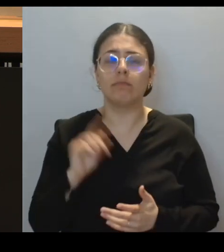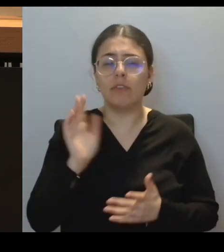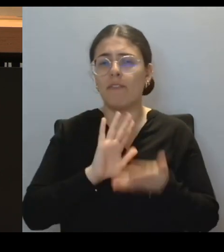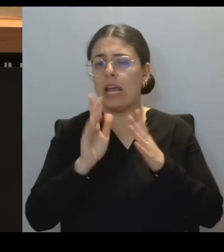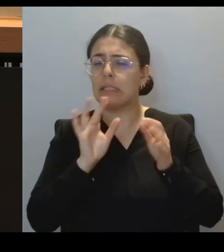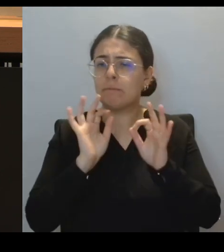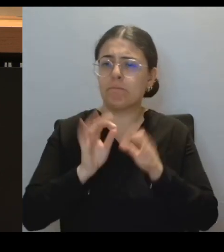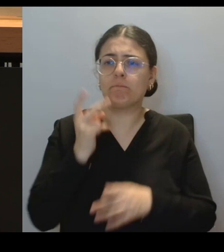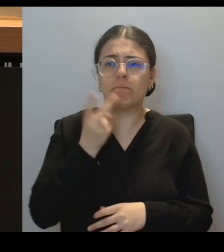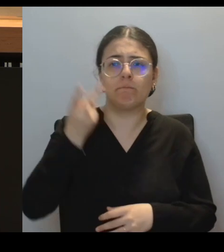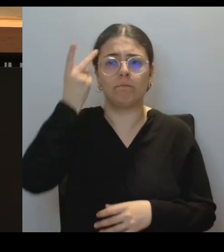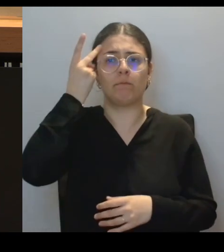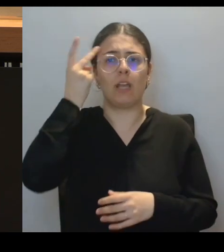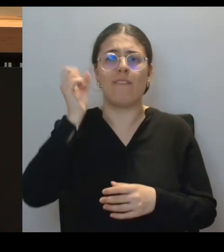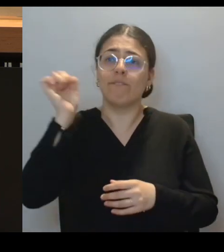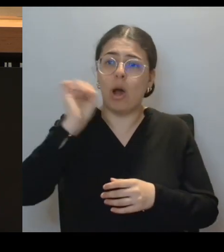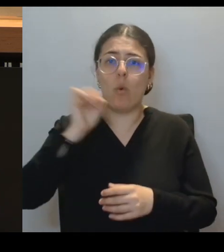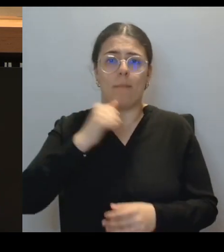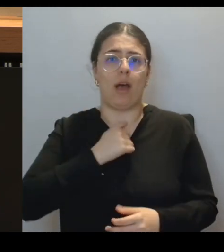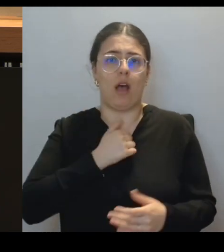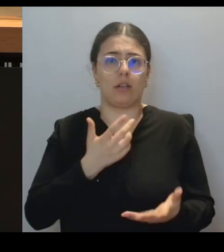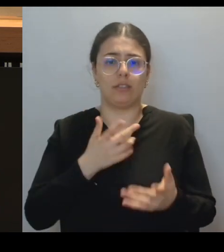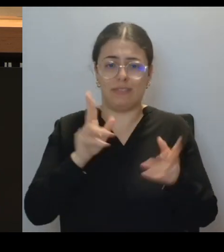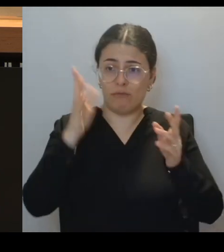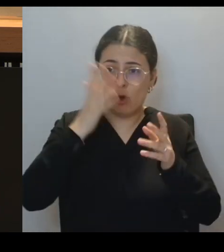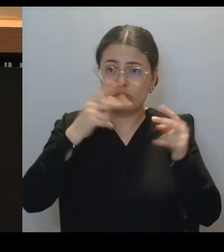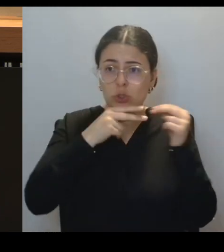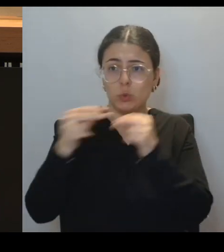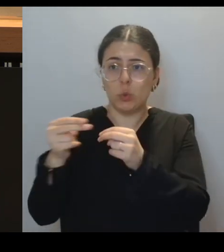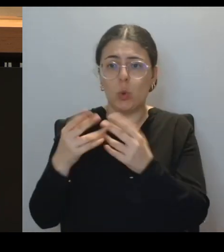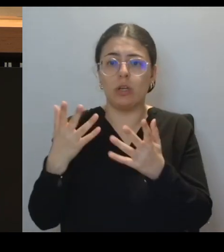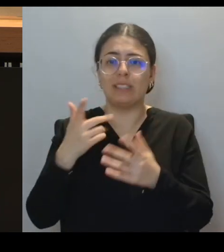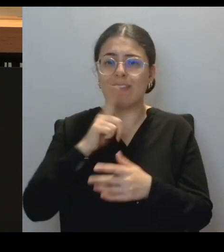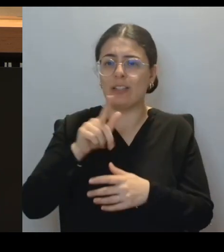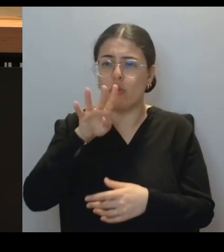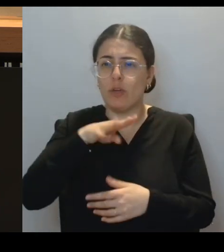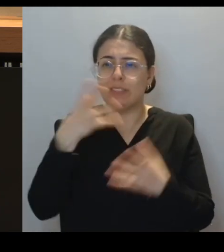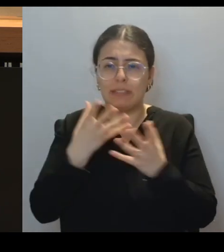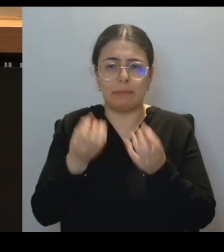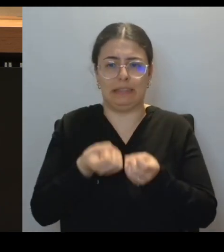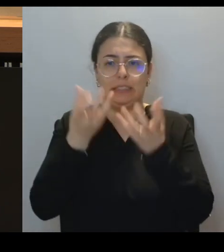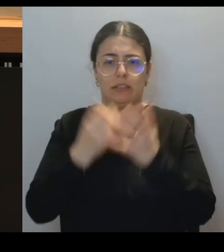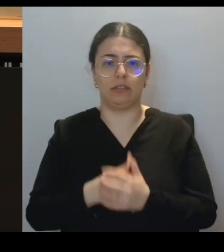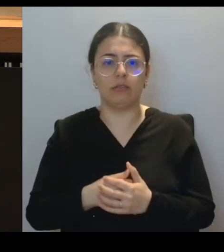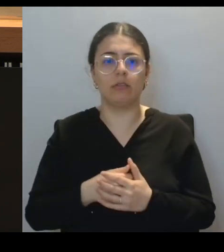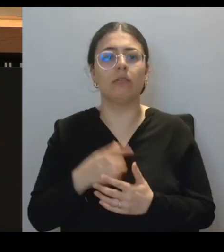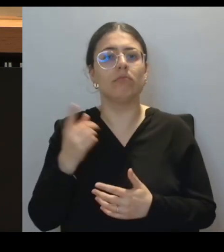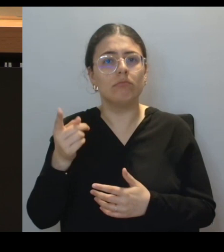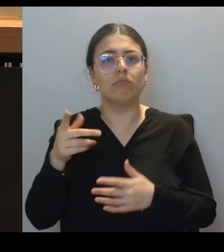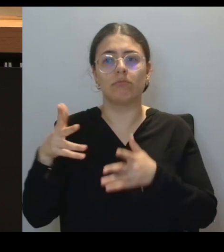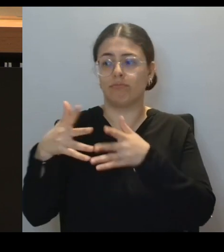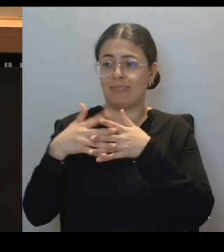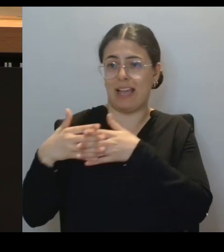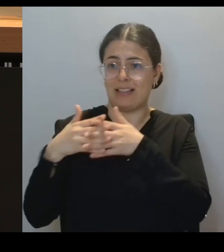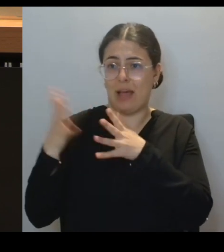2014 passiert, ist in einem durch den amerikanischen Krieg vollkommen destabilisierten Irak breitete sich der Islamische Staat